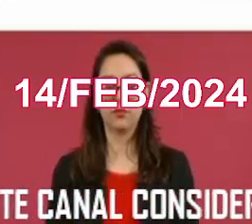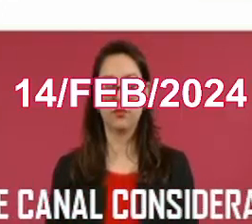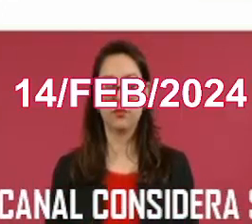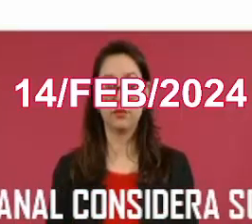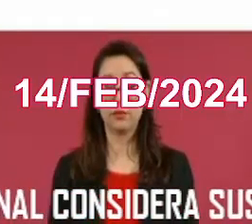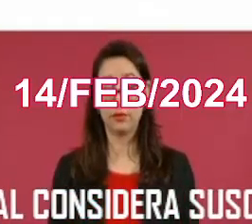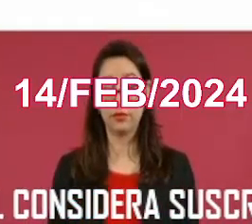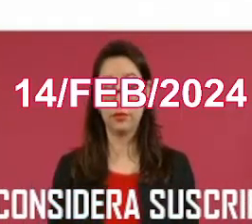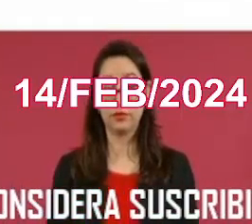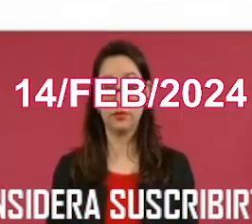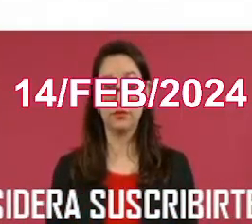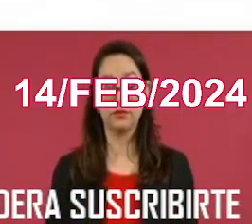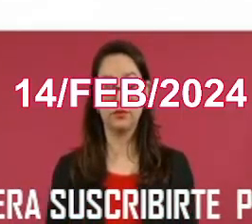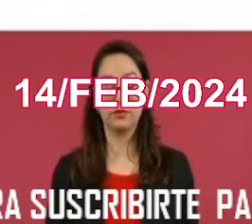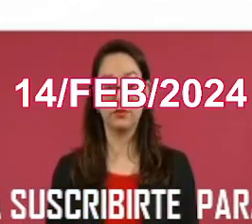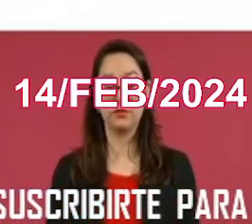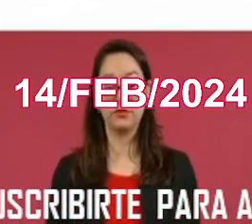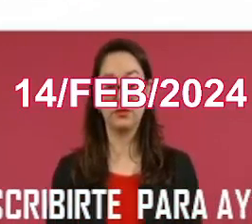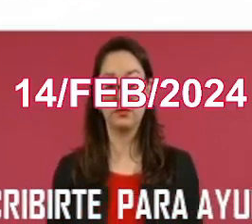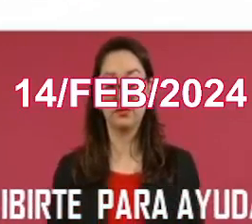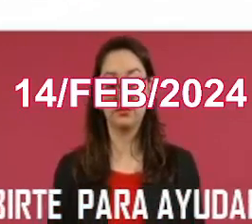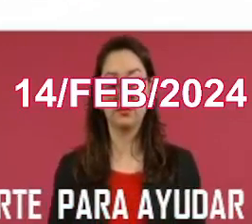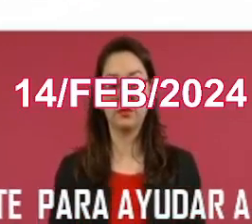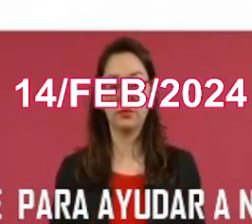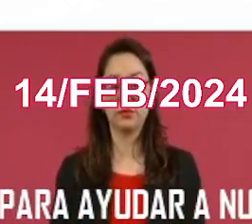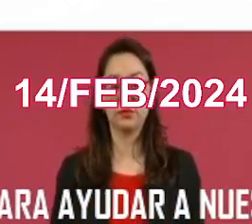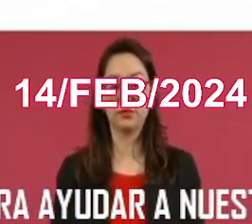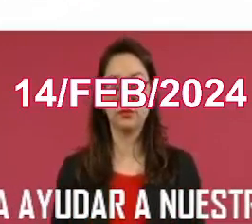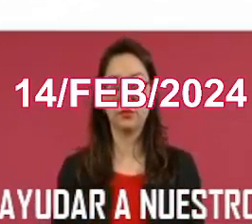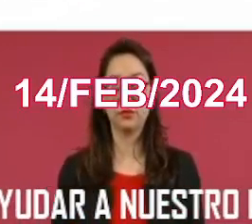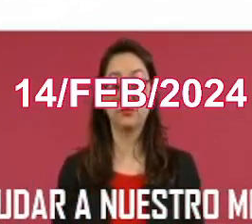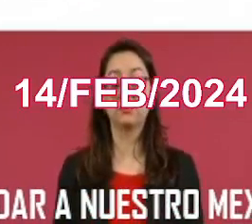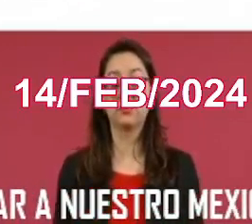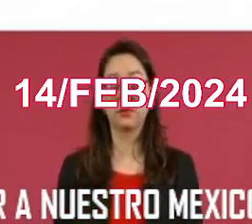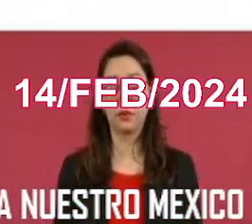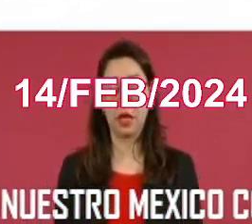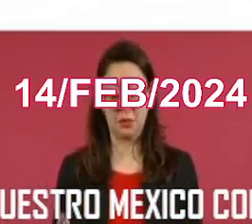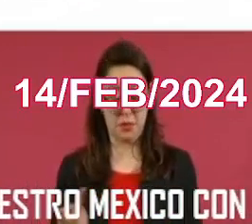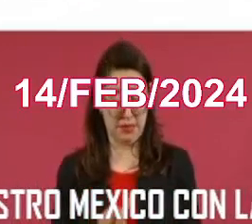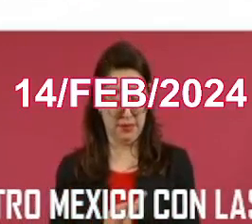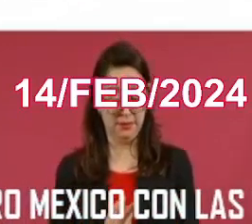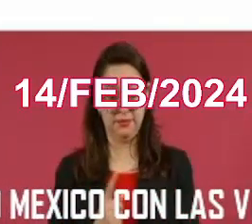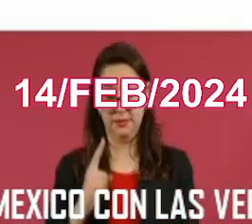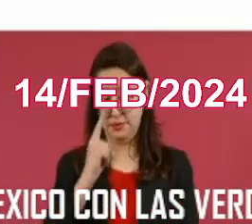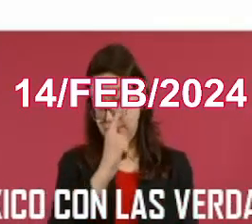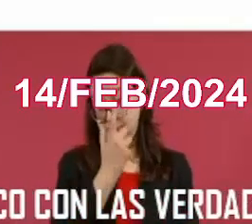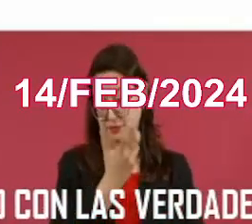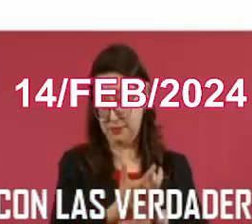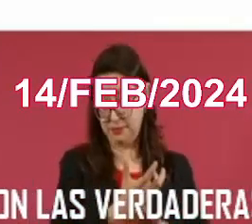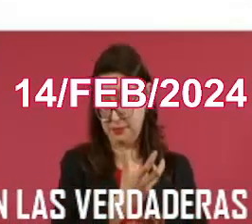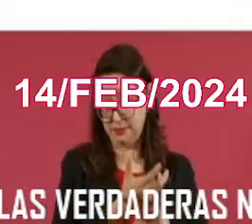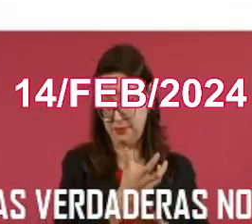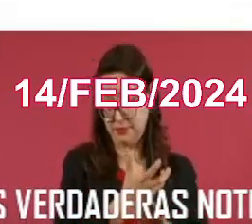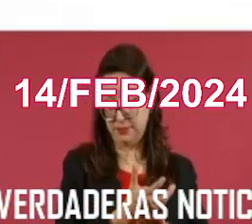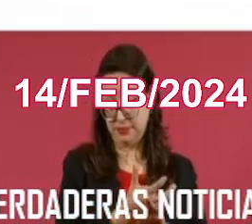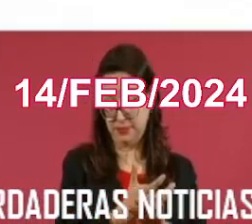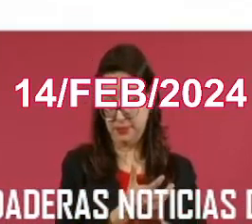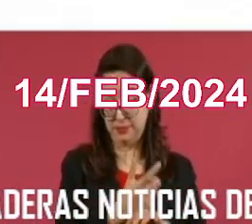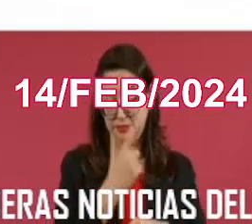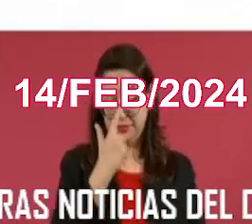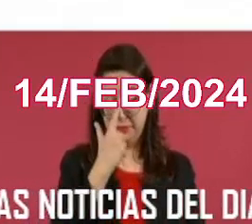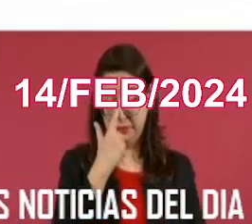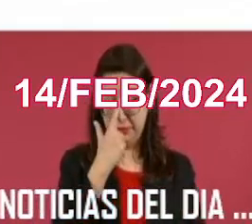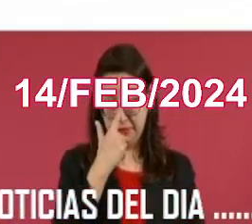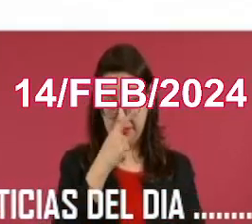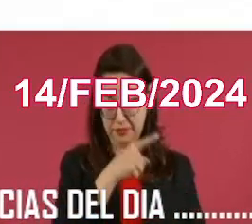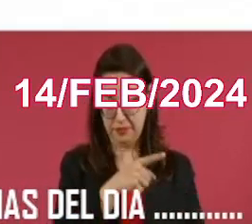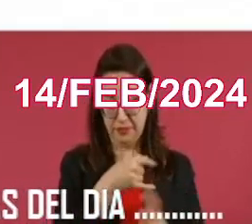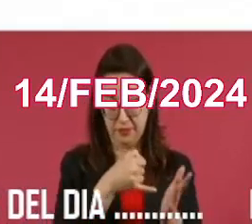r tenía una una este una editorial una empresa